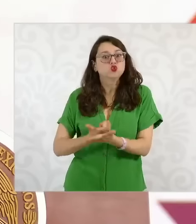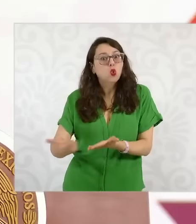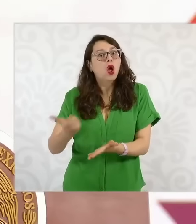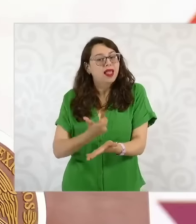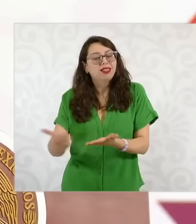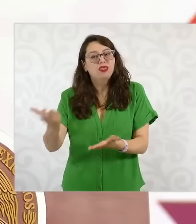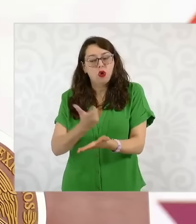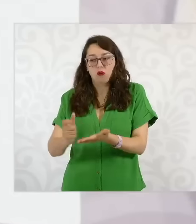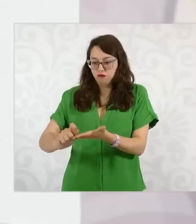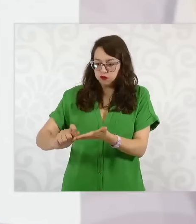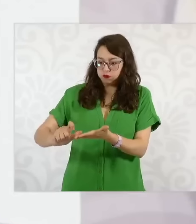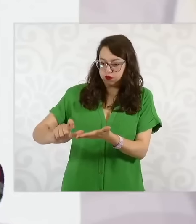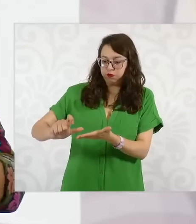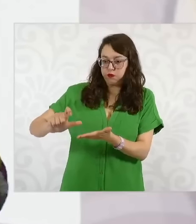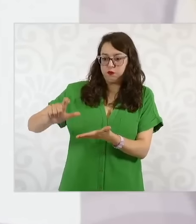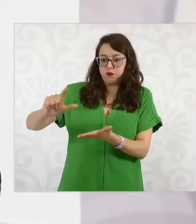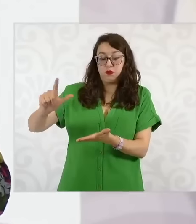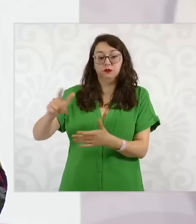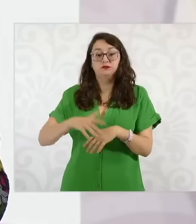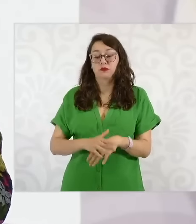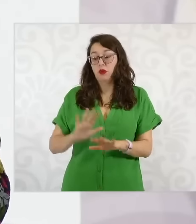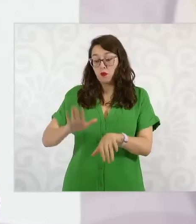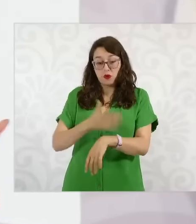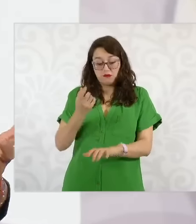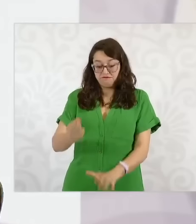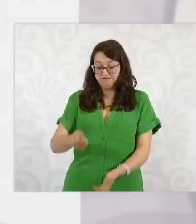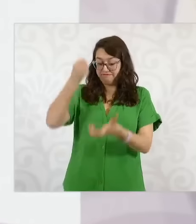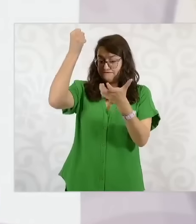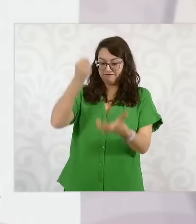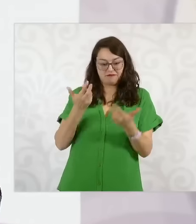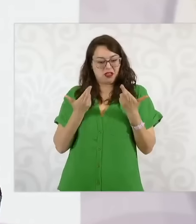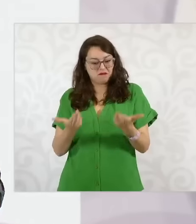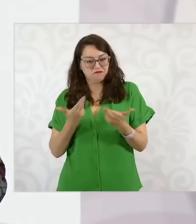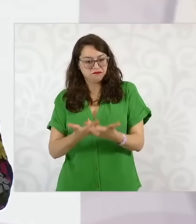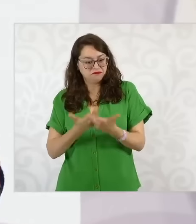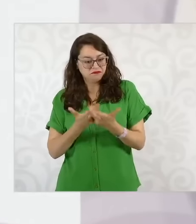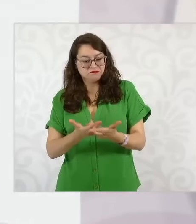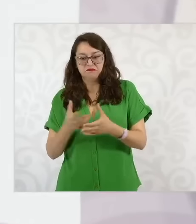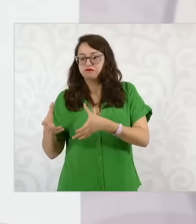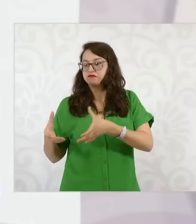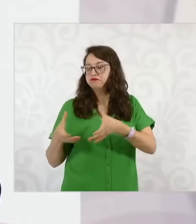Porque si no la riqueza que se genera se concentra en unos cuantos. Cuando hay aumento salarial,